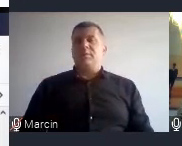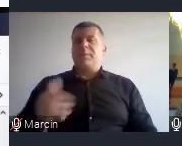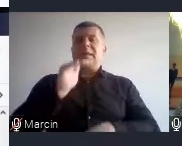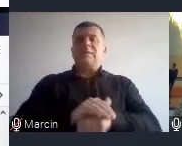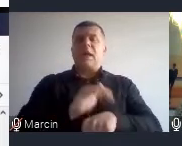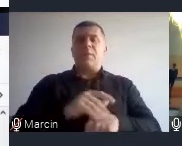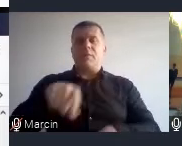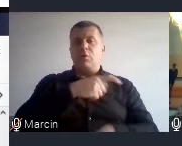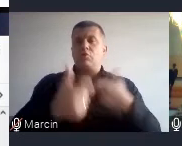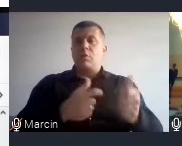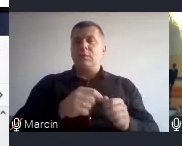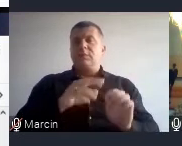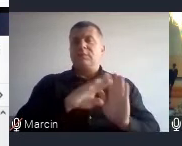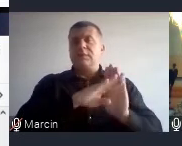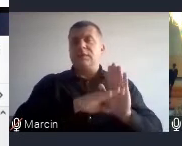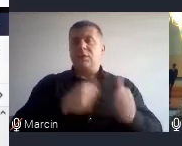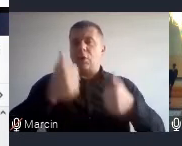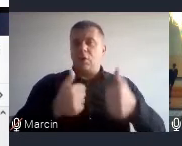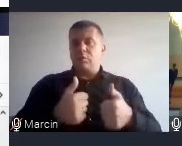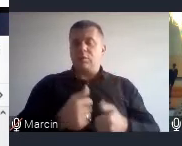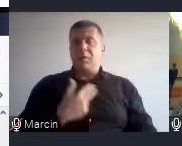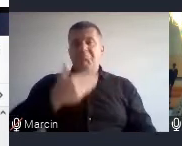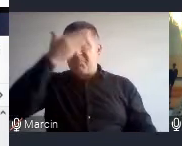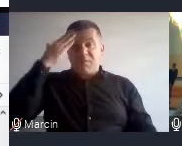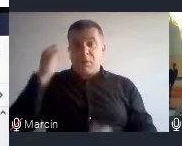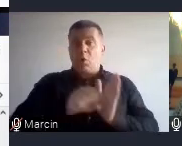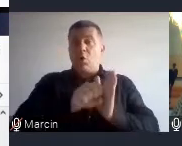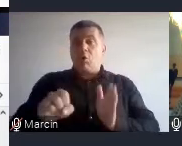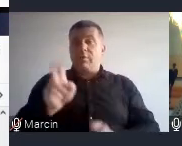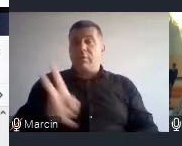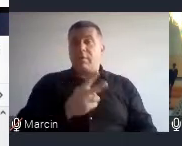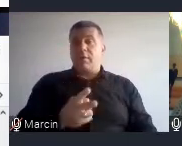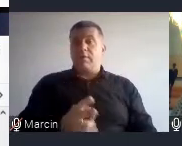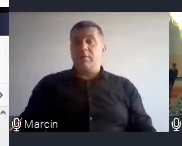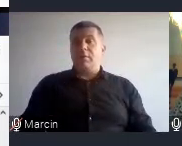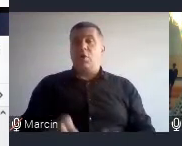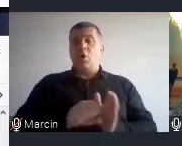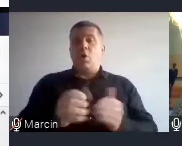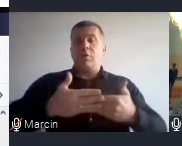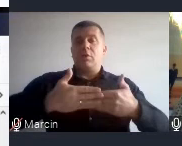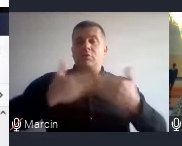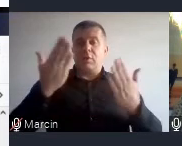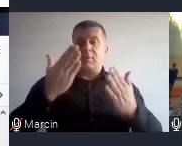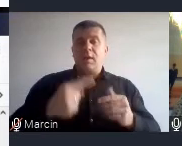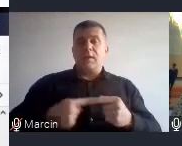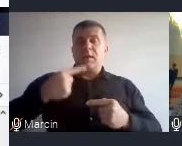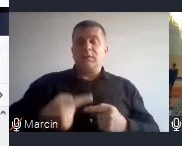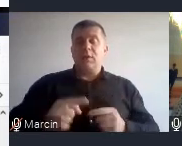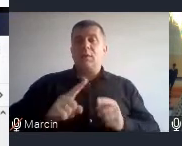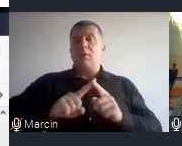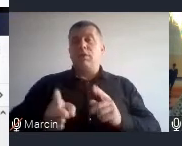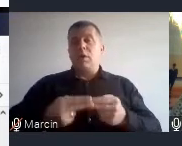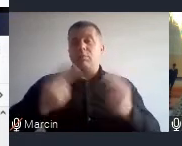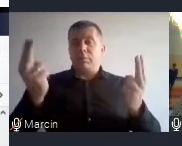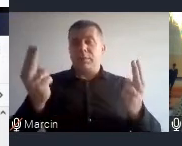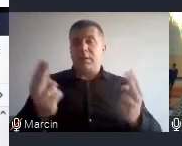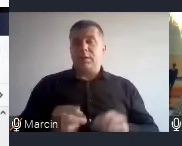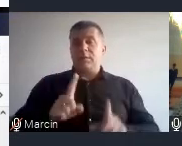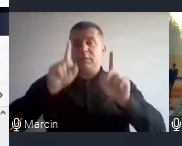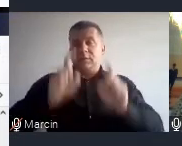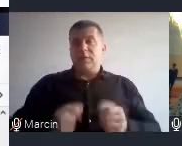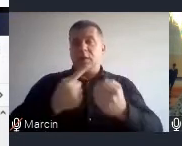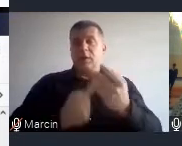stosujący zasadę konkurencyjności nie wiedzą od kiedy – a to od dnia następującego po publikacji zaczynamy liczyć termin.